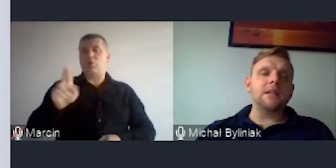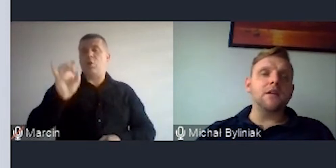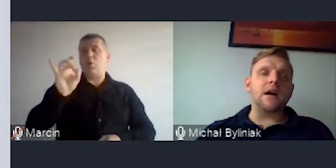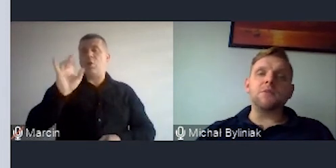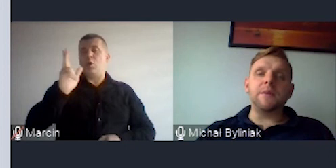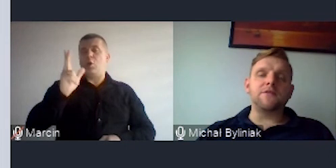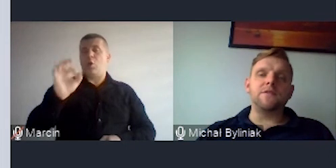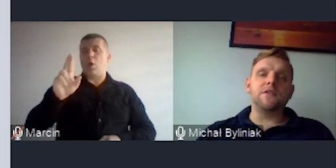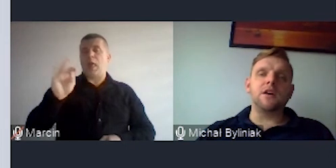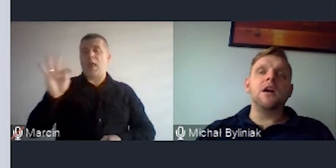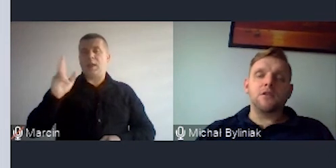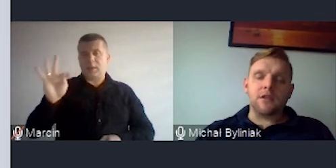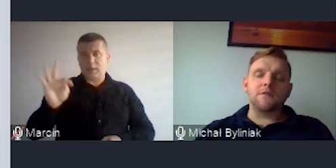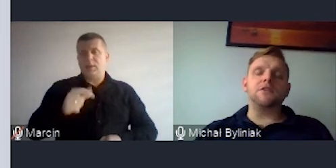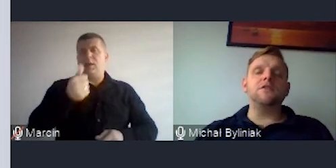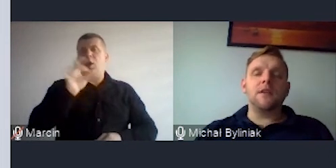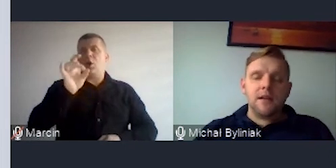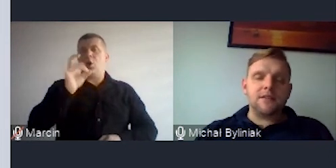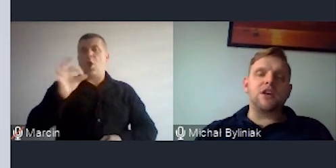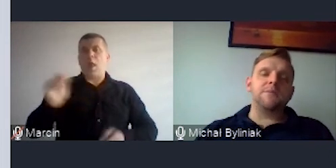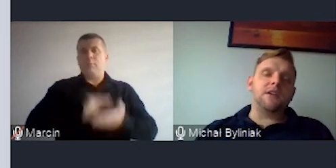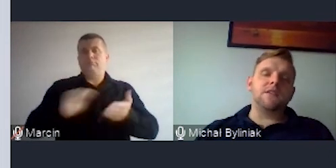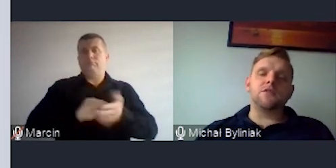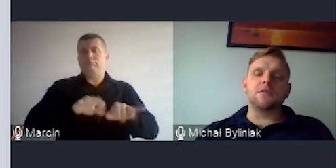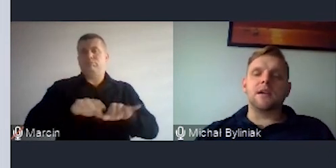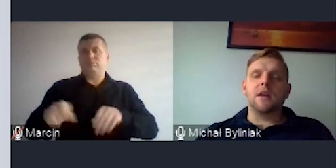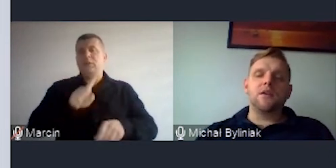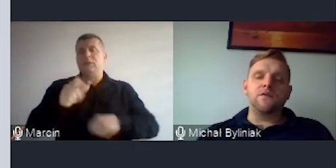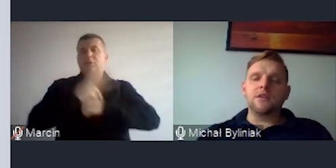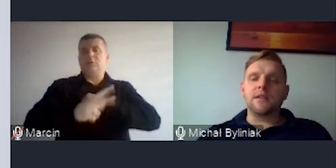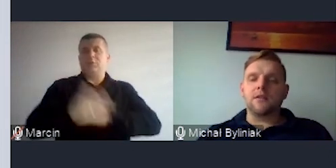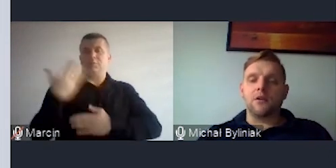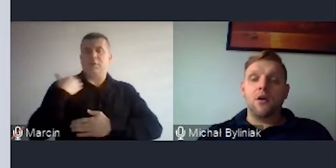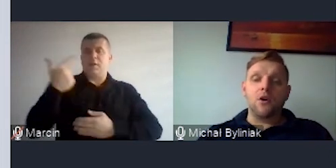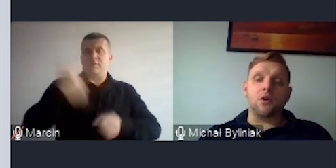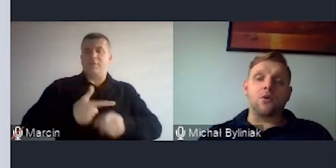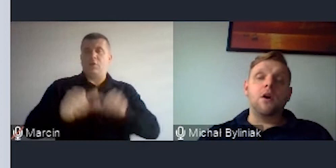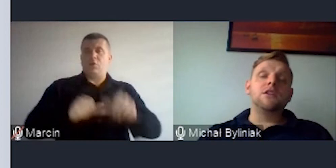Tego hasła pierwszy wynik to ten właściwy sierpnia 2020 roku.